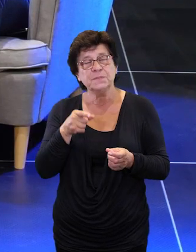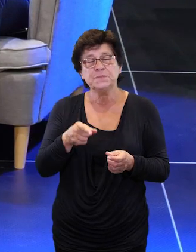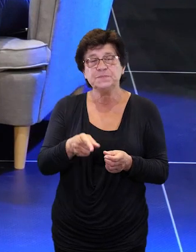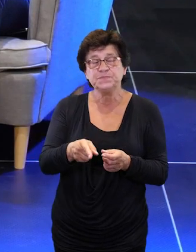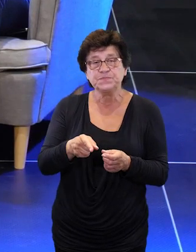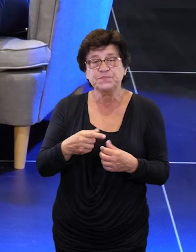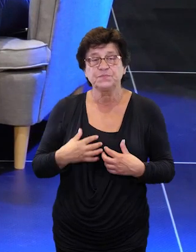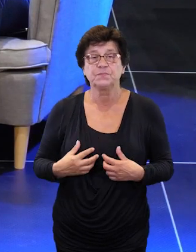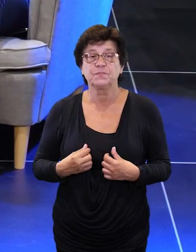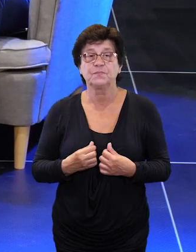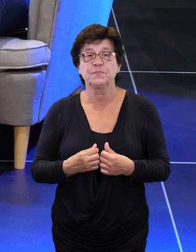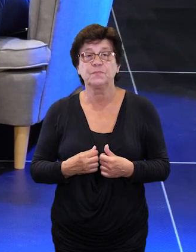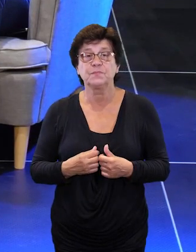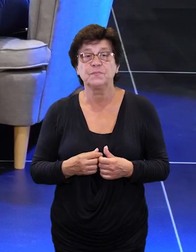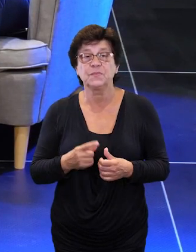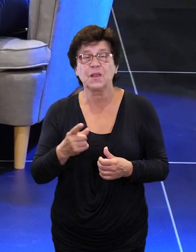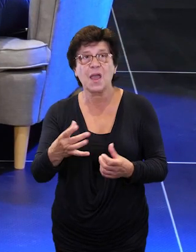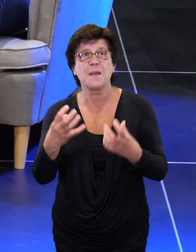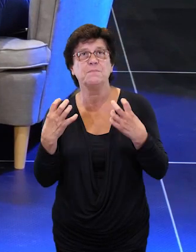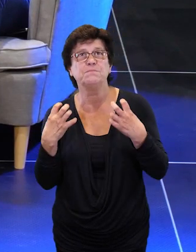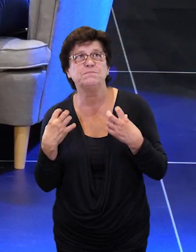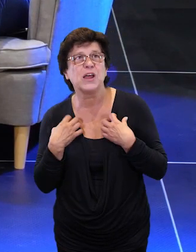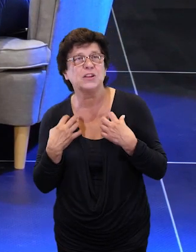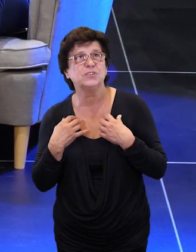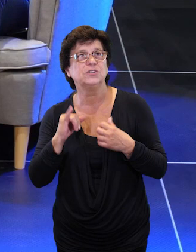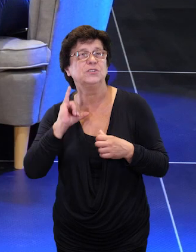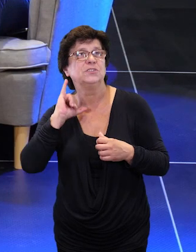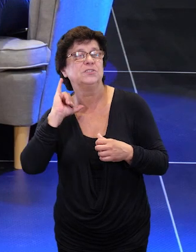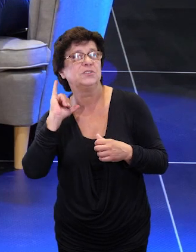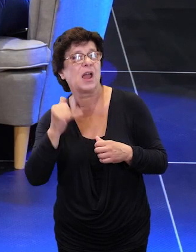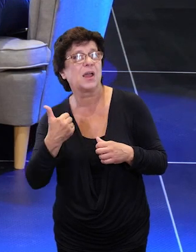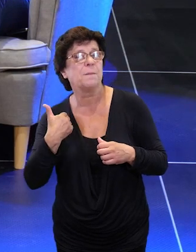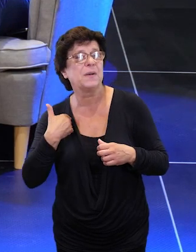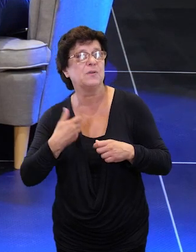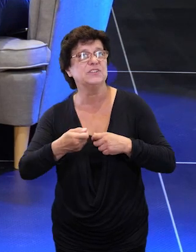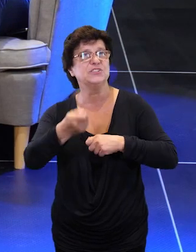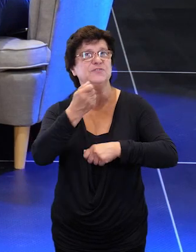tych wszystkich przeżyć, zdarzeń związanych z trudnością